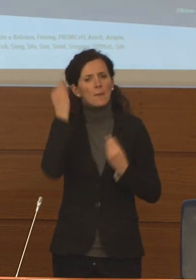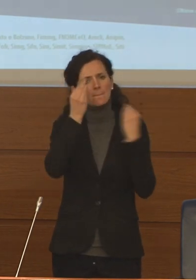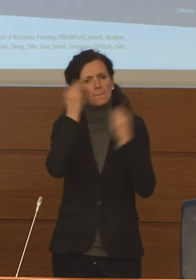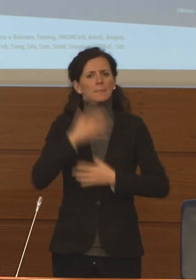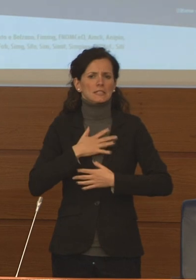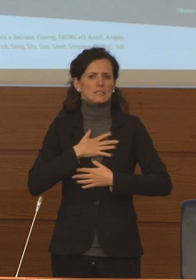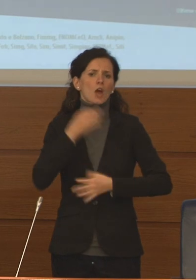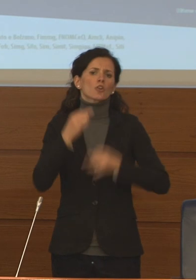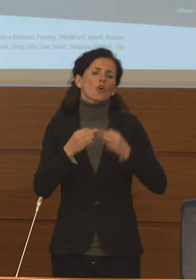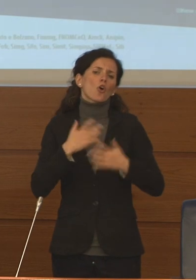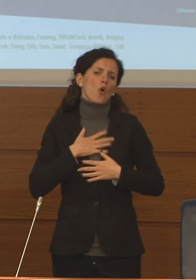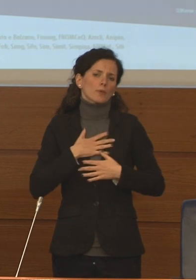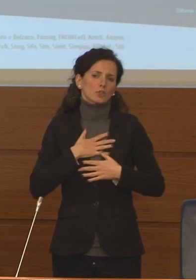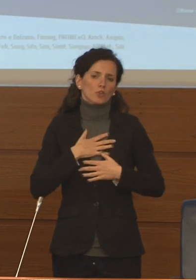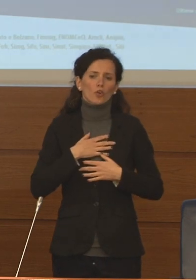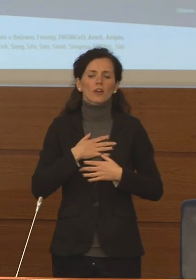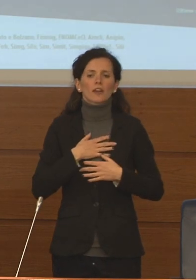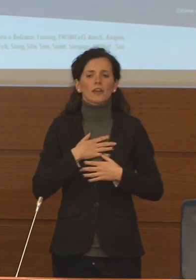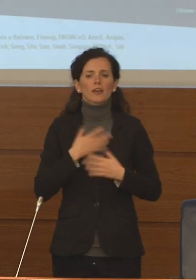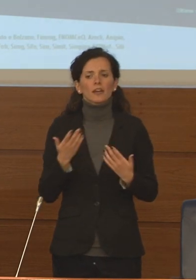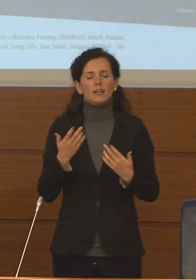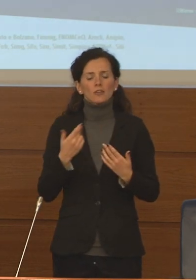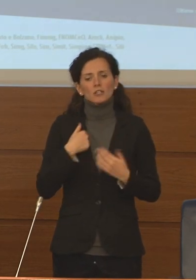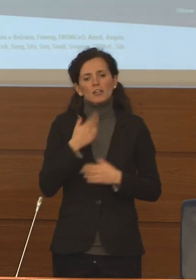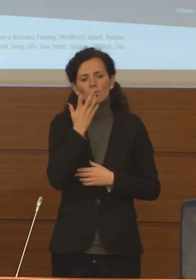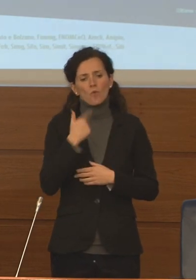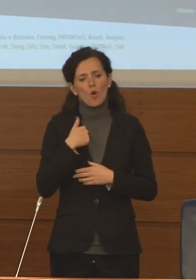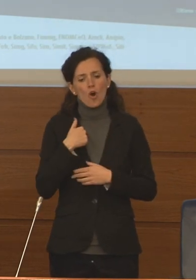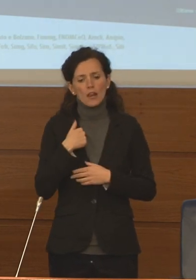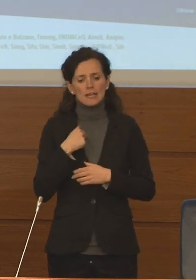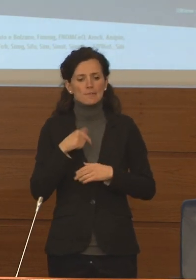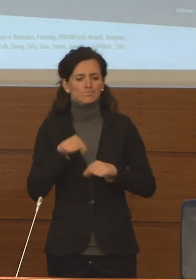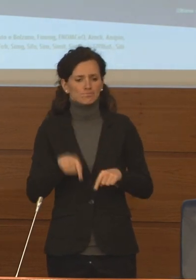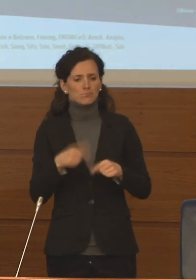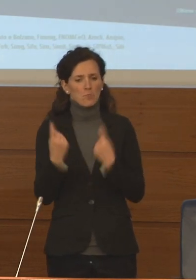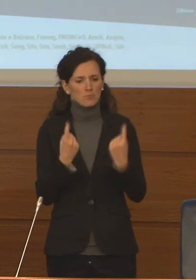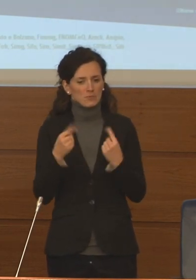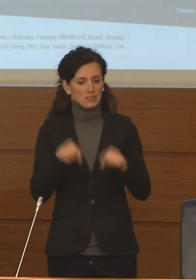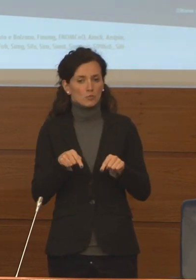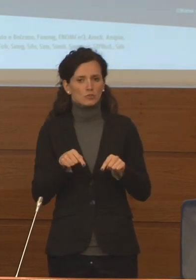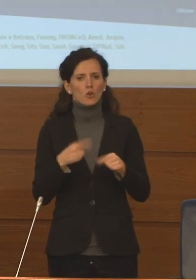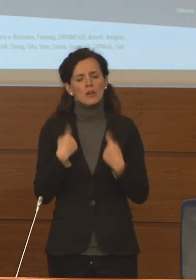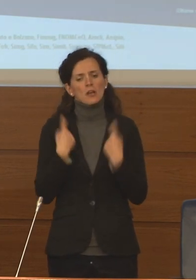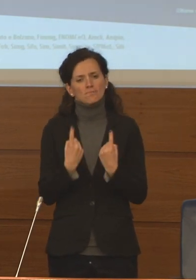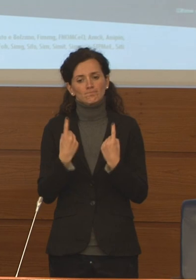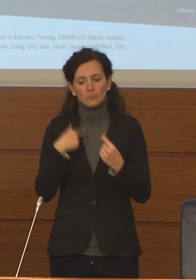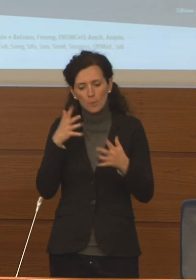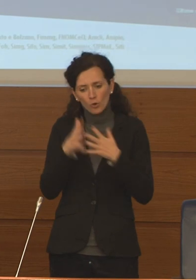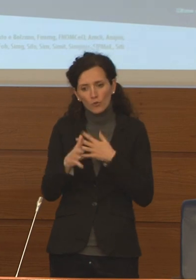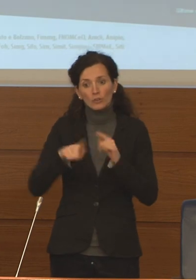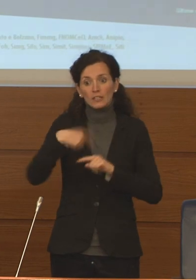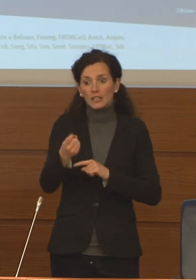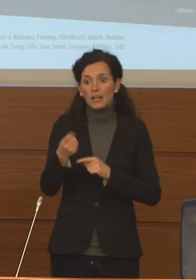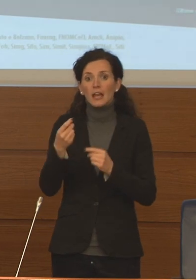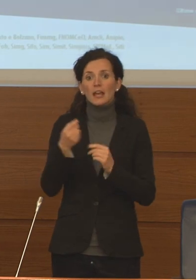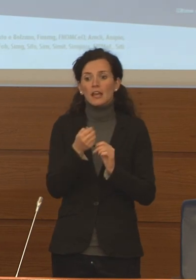o determinati giudizi. Quindi mi riservo di approfondire questo e nel momento in cui avremo questi dati non ci saranno problemi a condividerli.